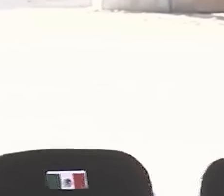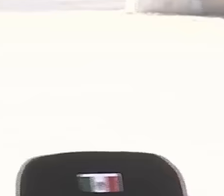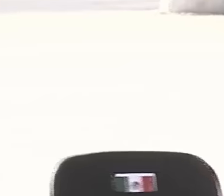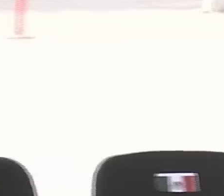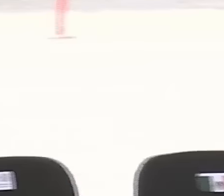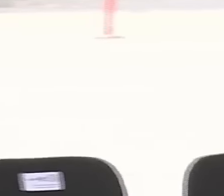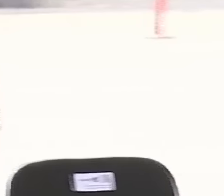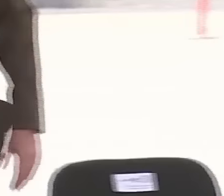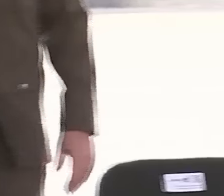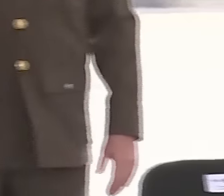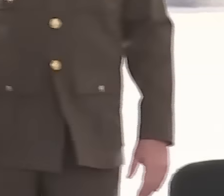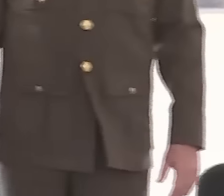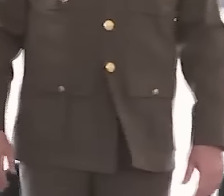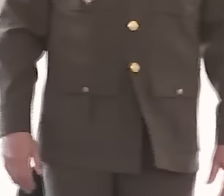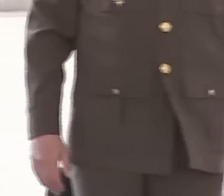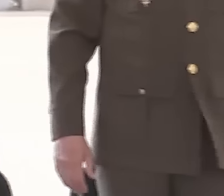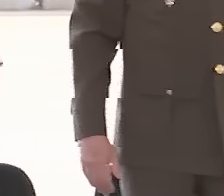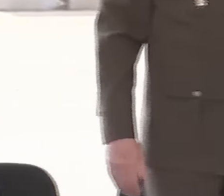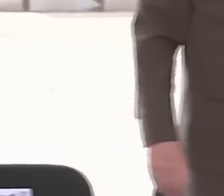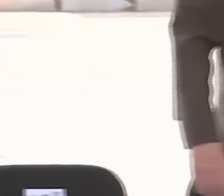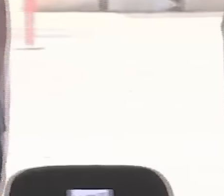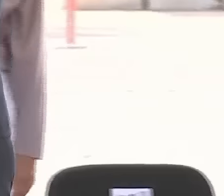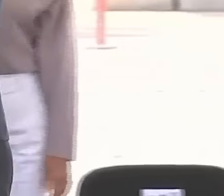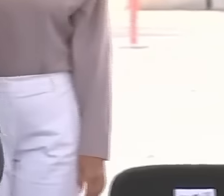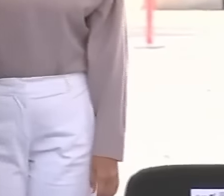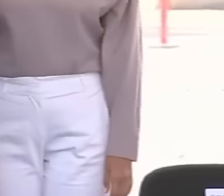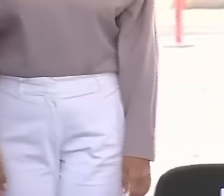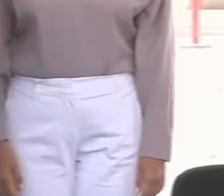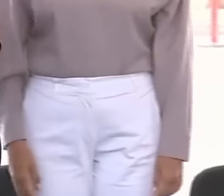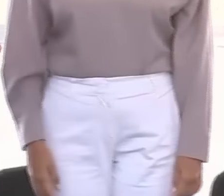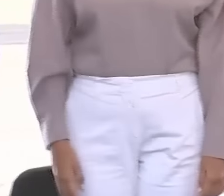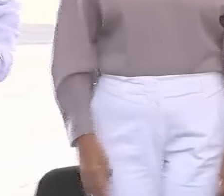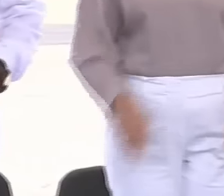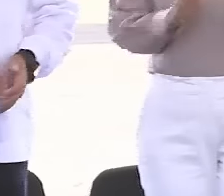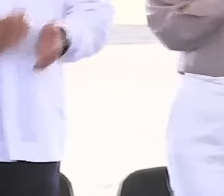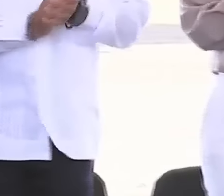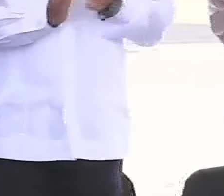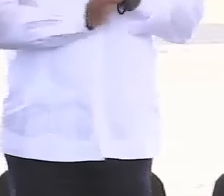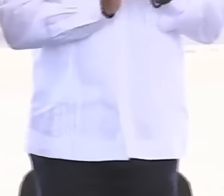quien llega aquí para encabezar el 88 aniversario de la expropiación petrolera.